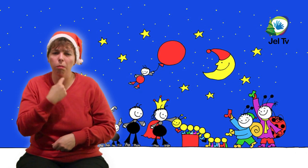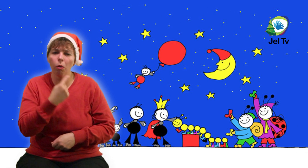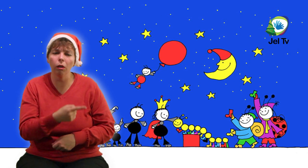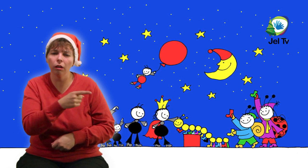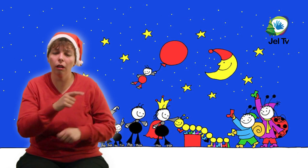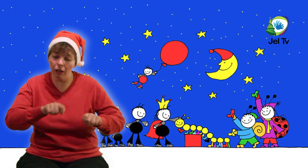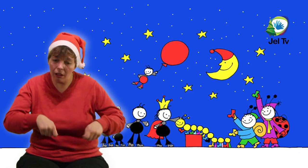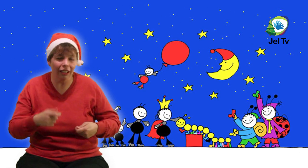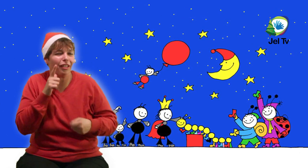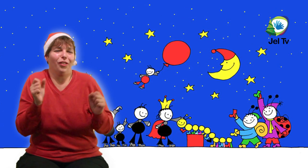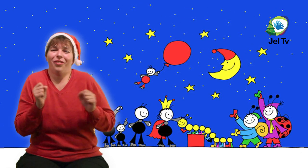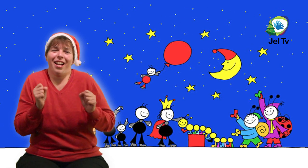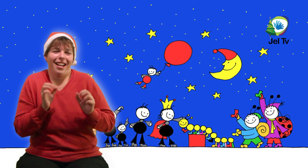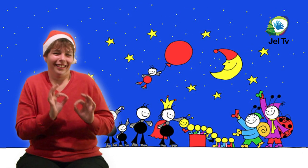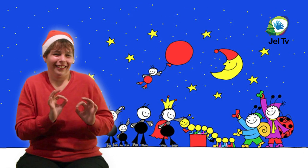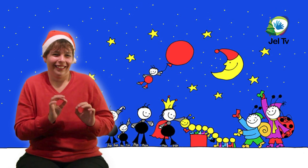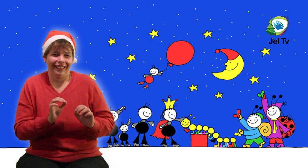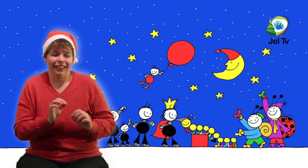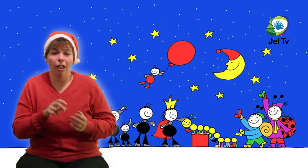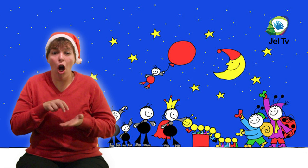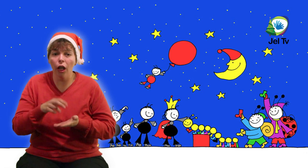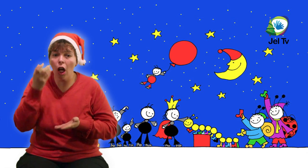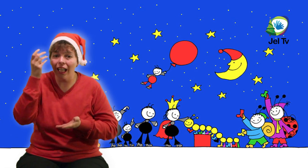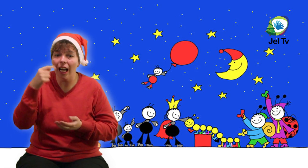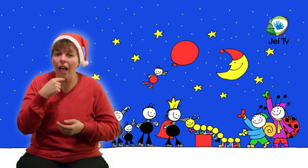Többé nem fog fázni a lábad a hóban! - magyarázta Babóca.